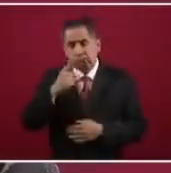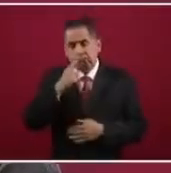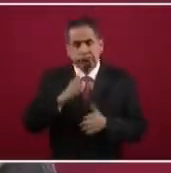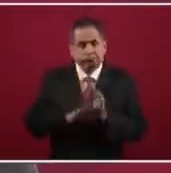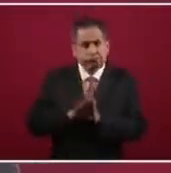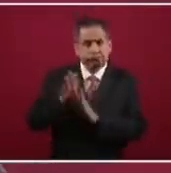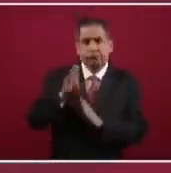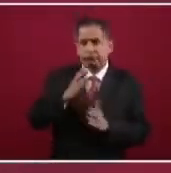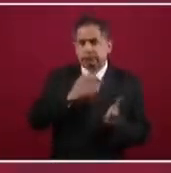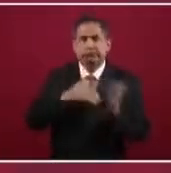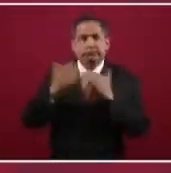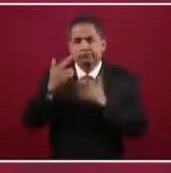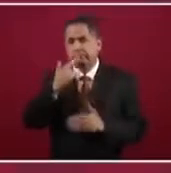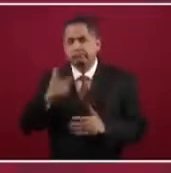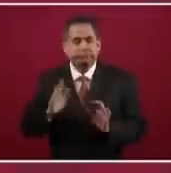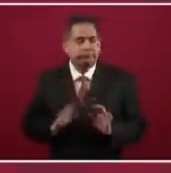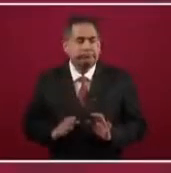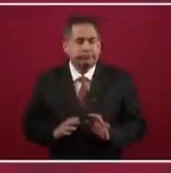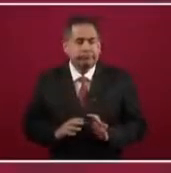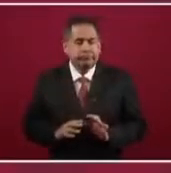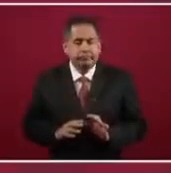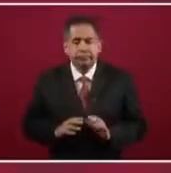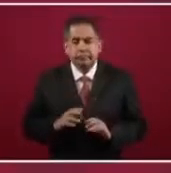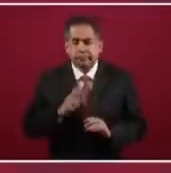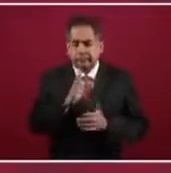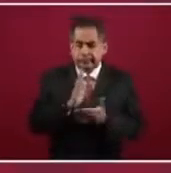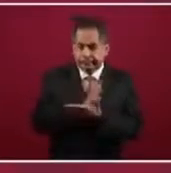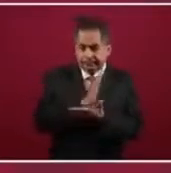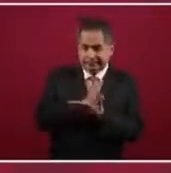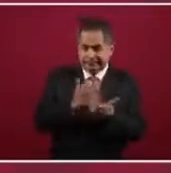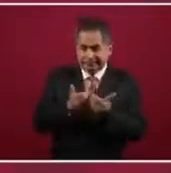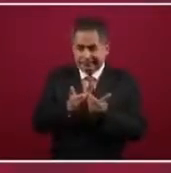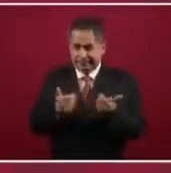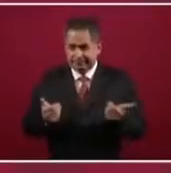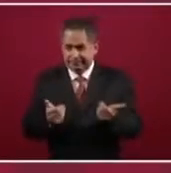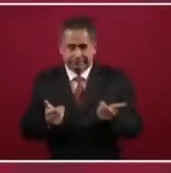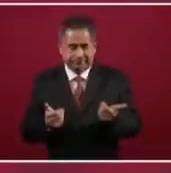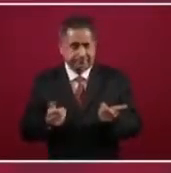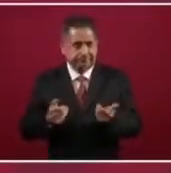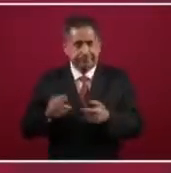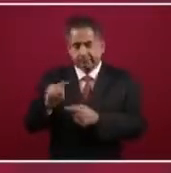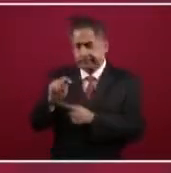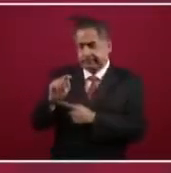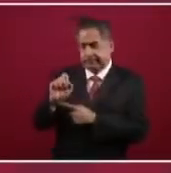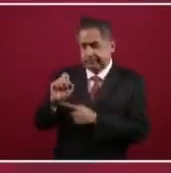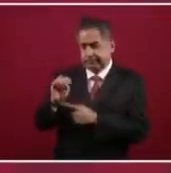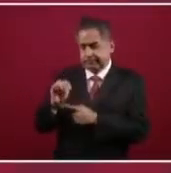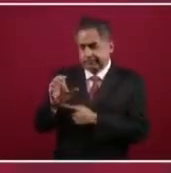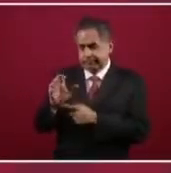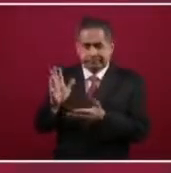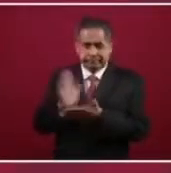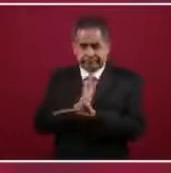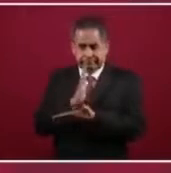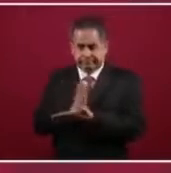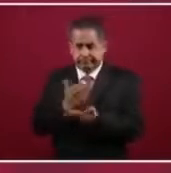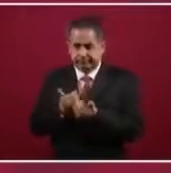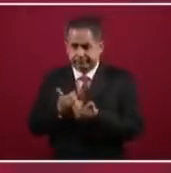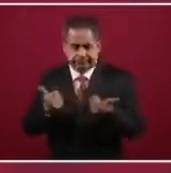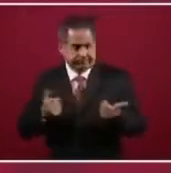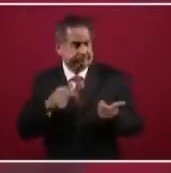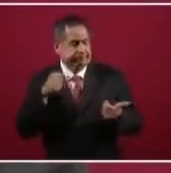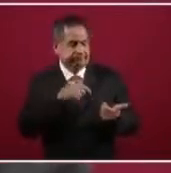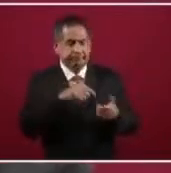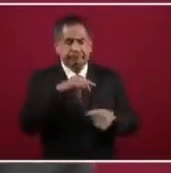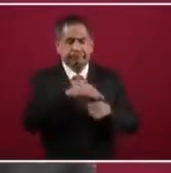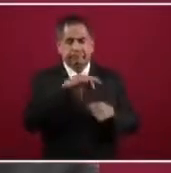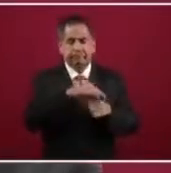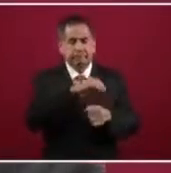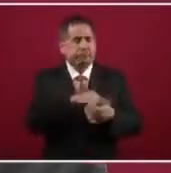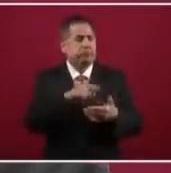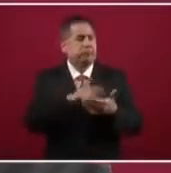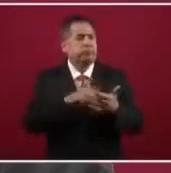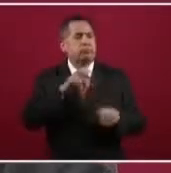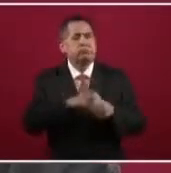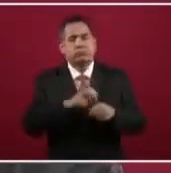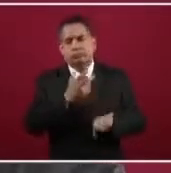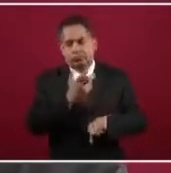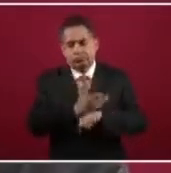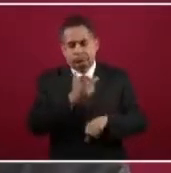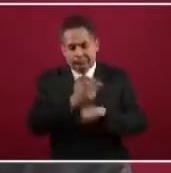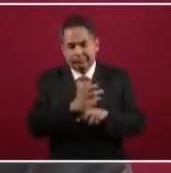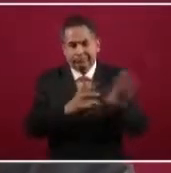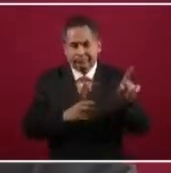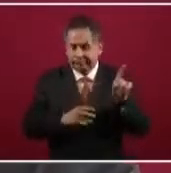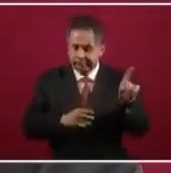no se mezcle y no se contamine con el proceso electoral que se está llevando a cabo en